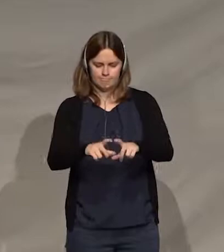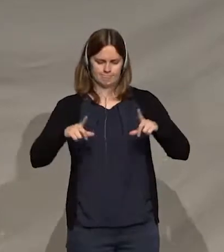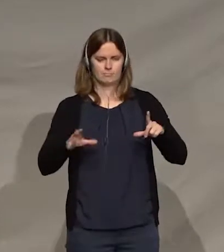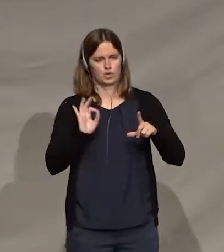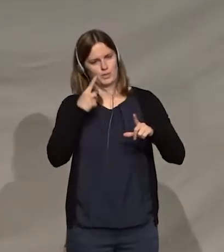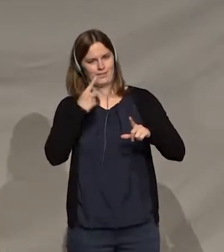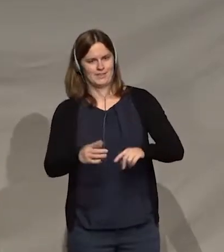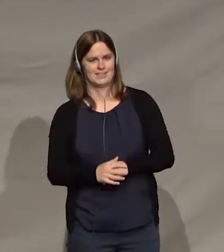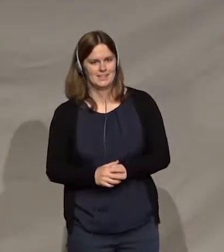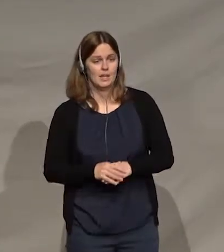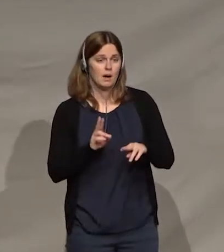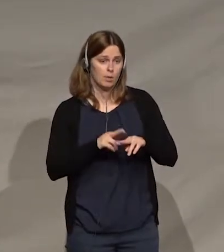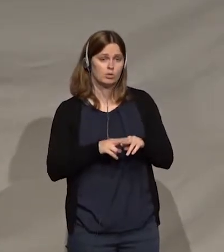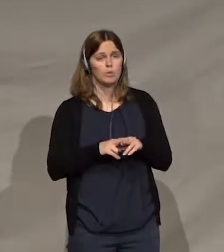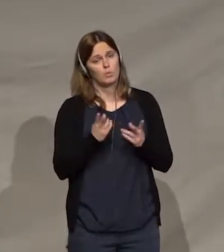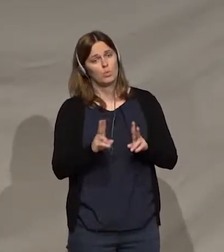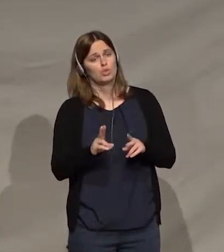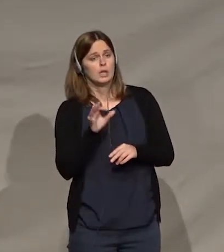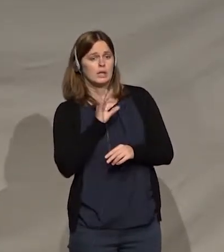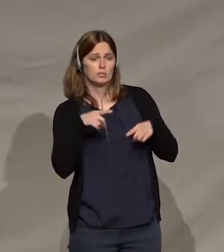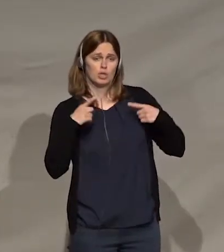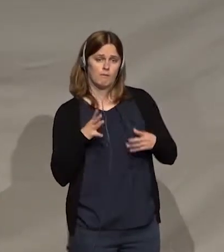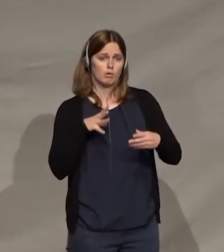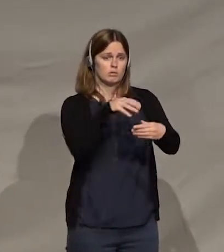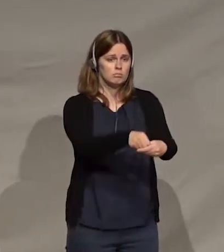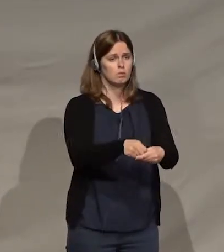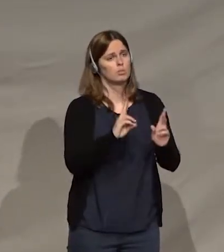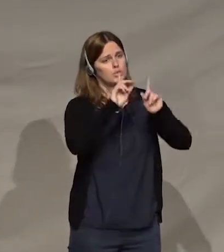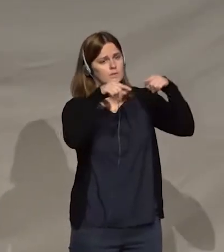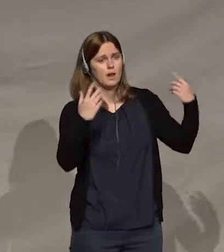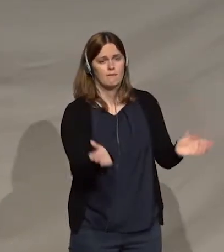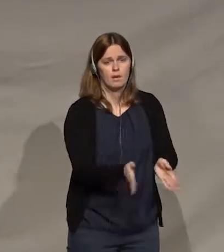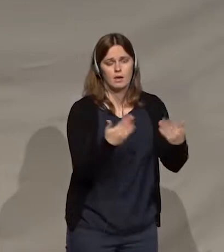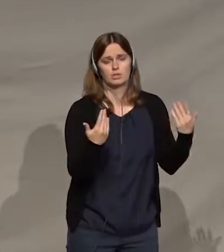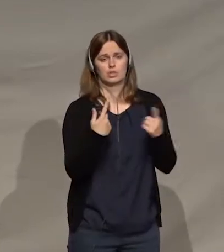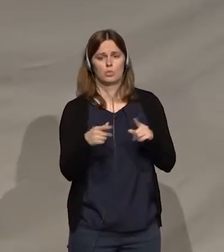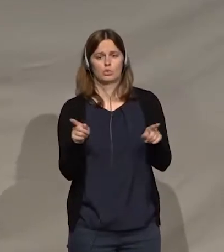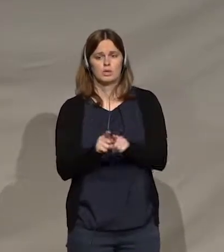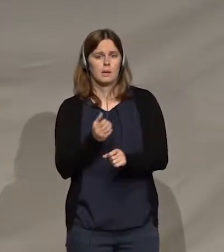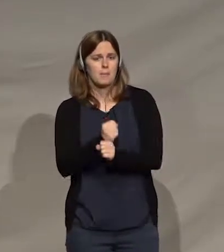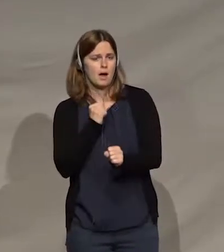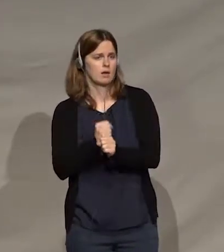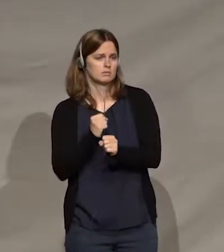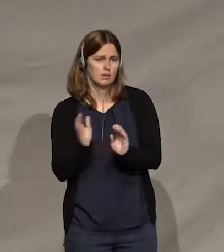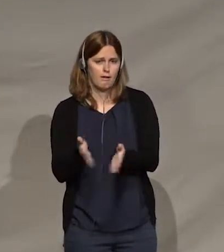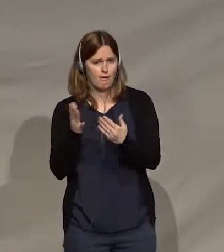nebo ve smyslu sociální inkluze. A kde si myslíme, že to skutečně kondenzuje až k jednotlivci,